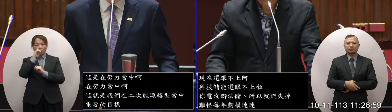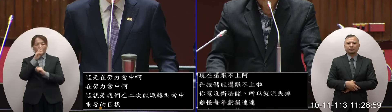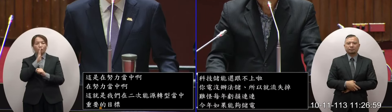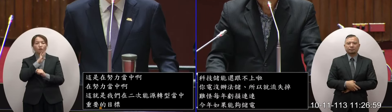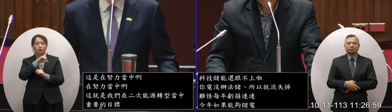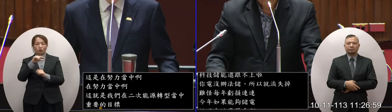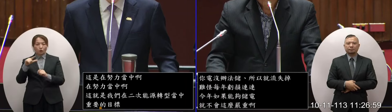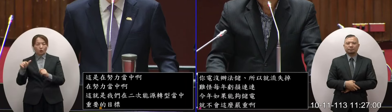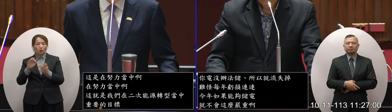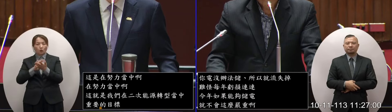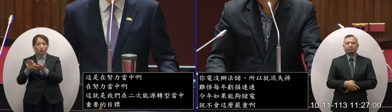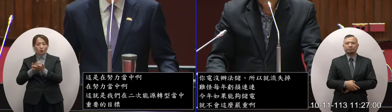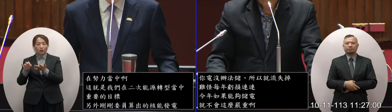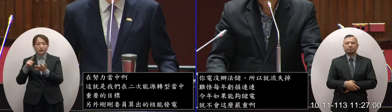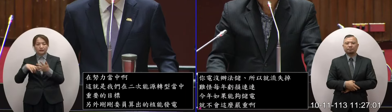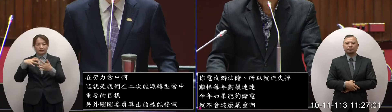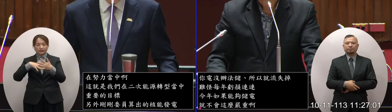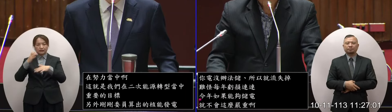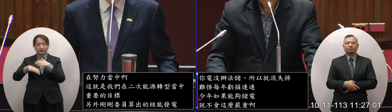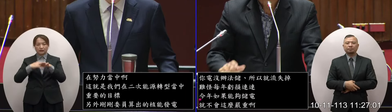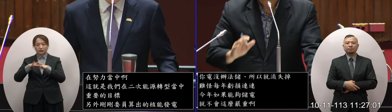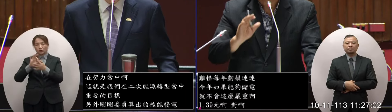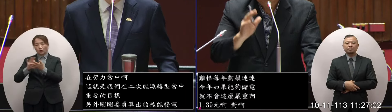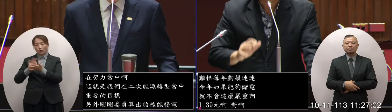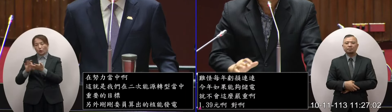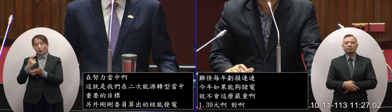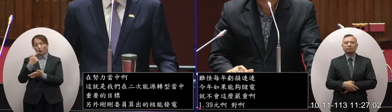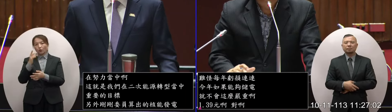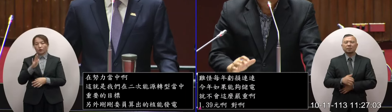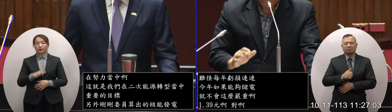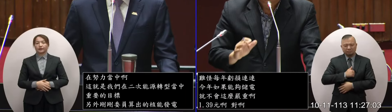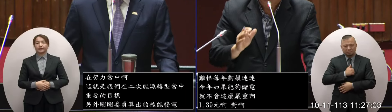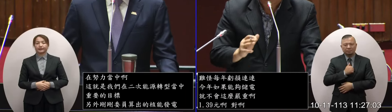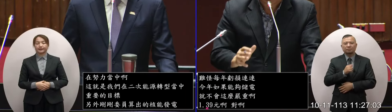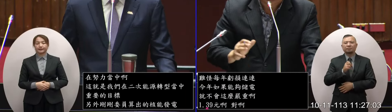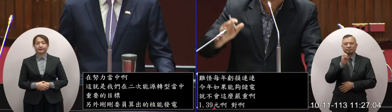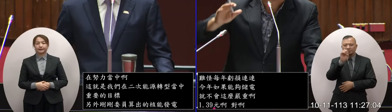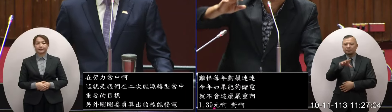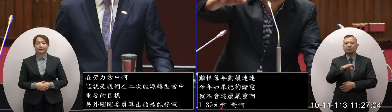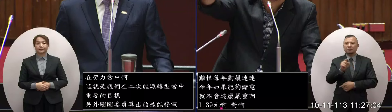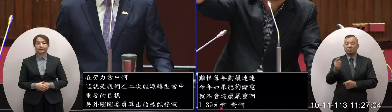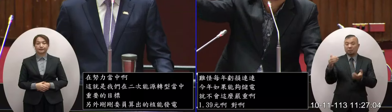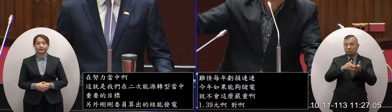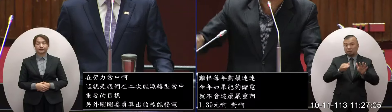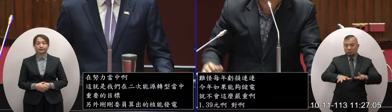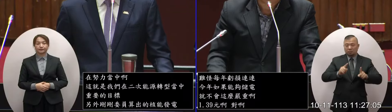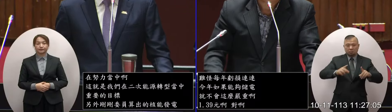處理成本那個隱性的成本 非常非常的大 到目前為止全世界任何國家